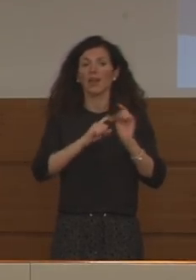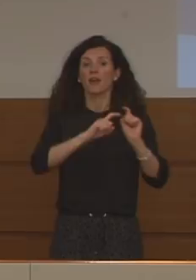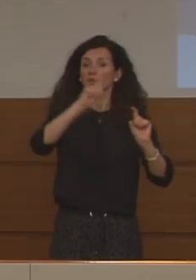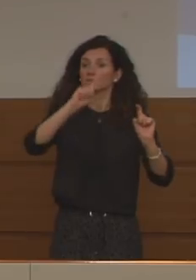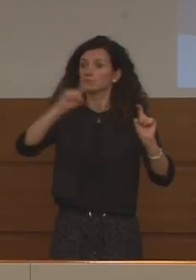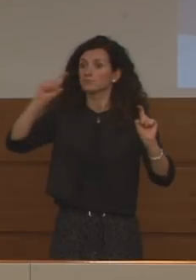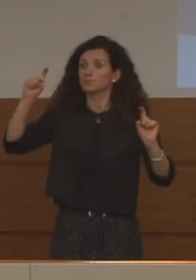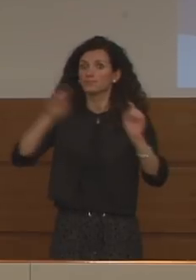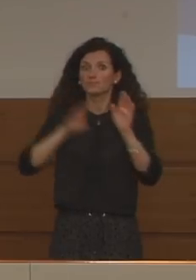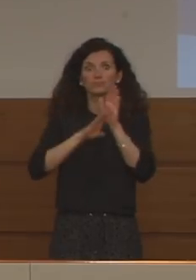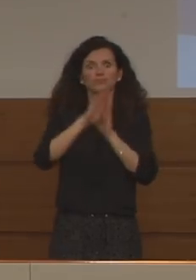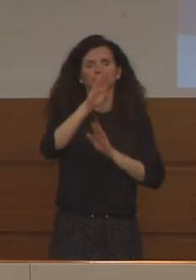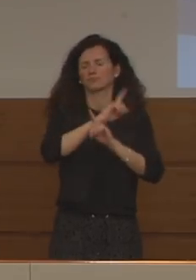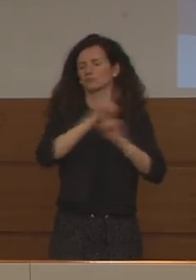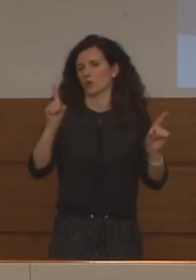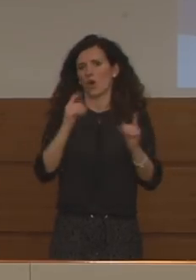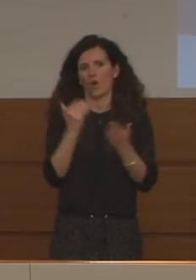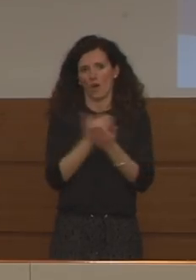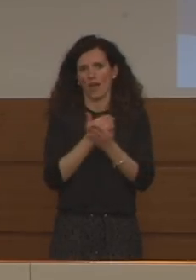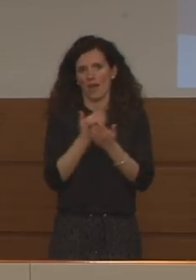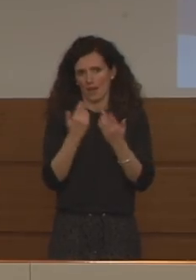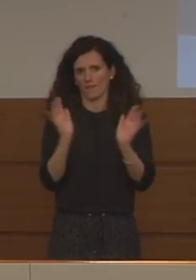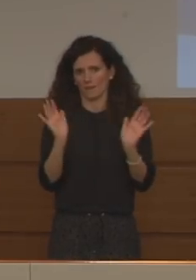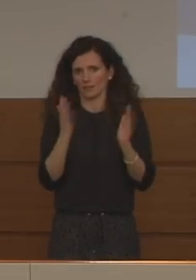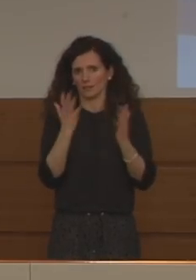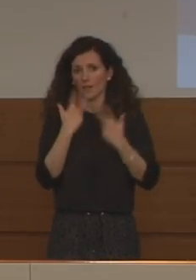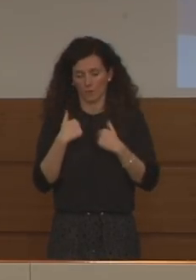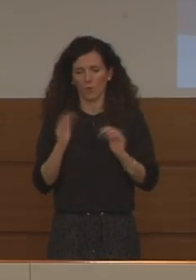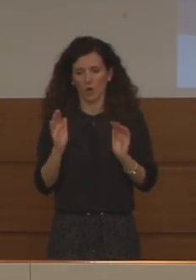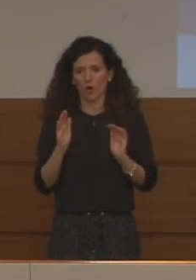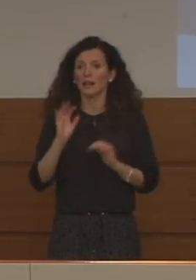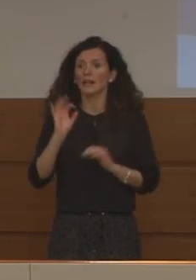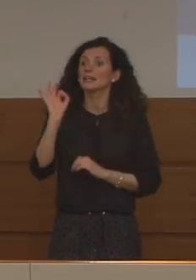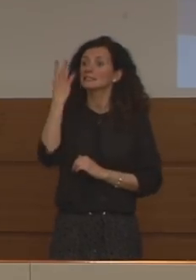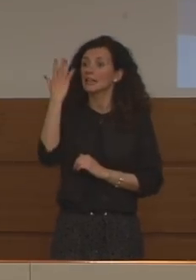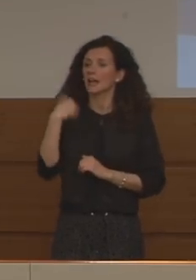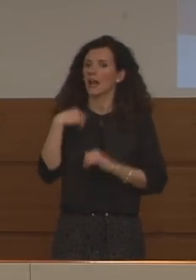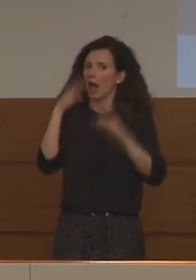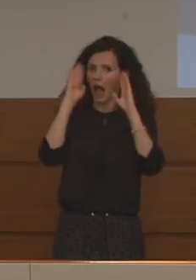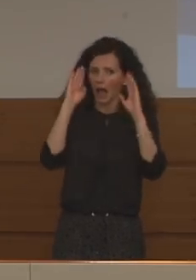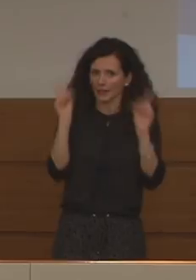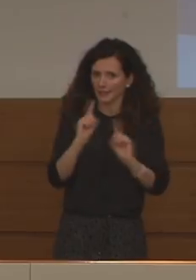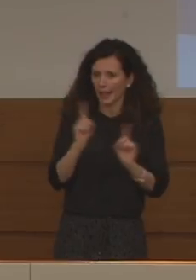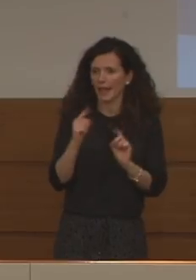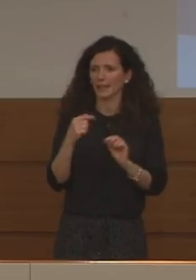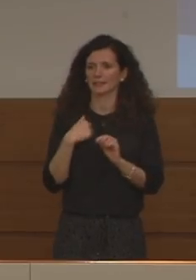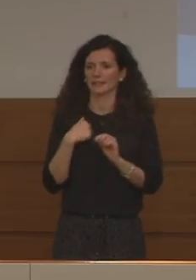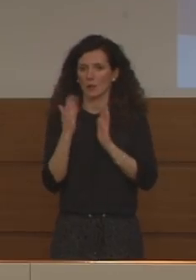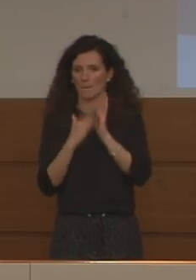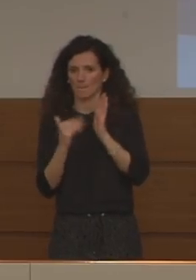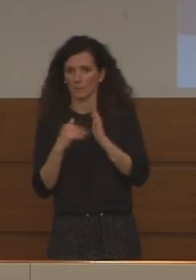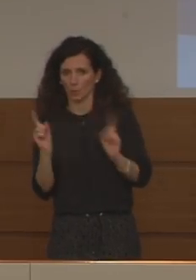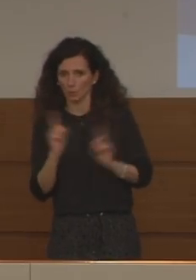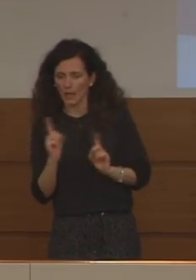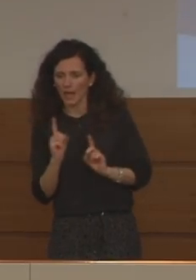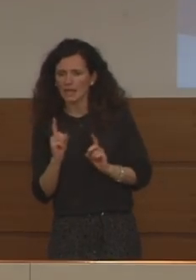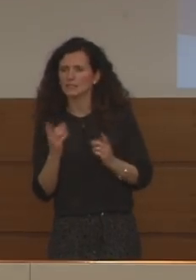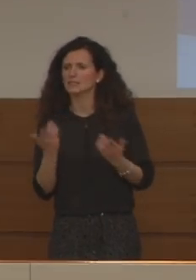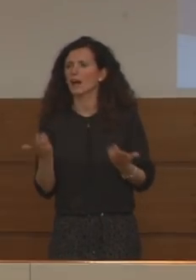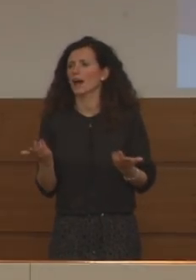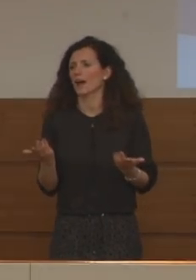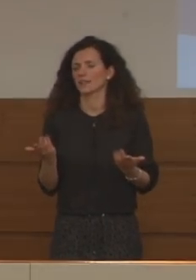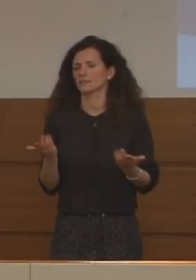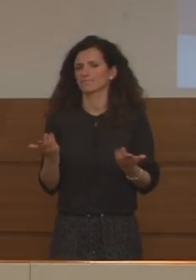però non siamo attenti e rigorosi, le dinamiche, ripeto, non risentono della